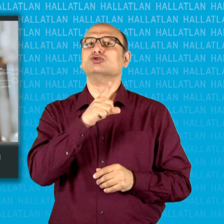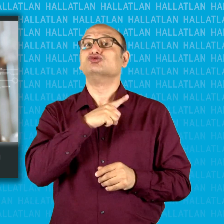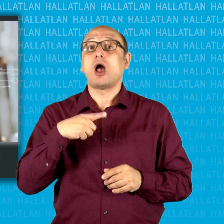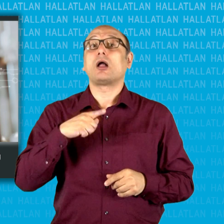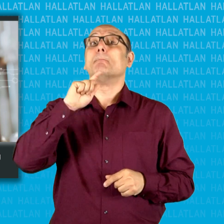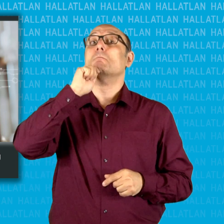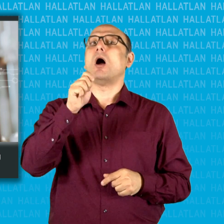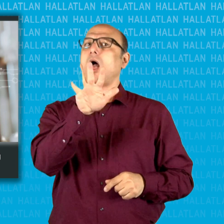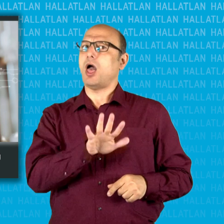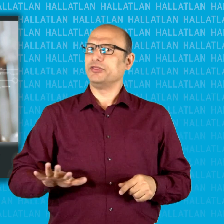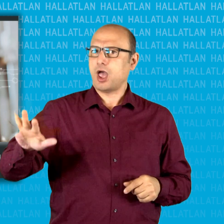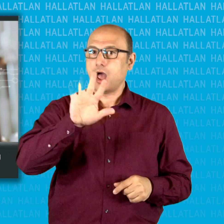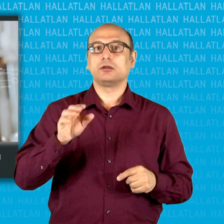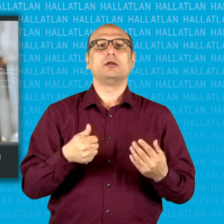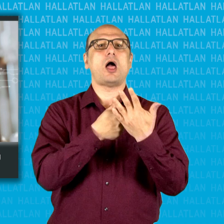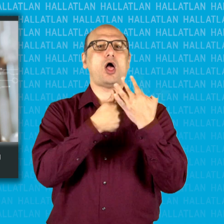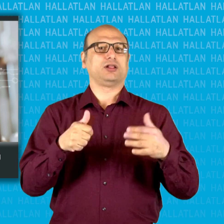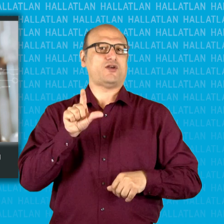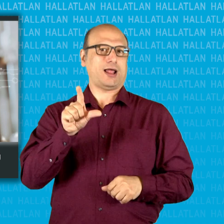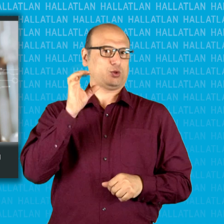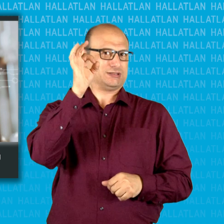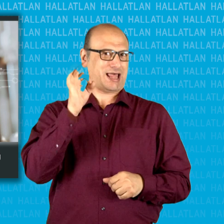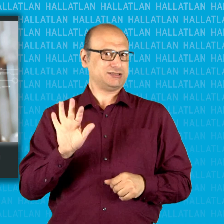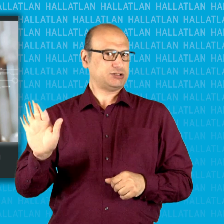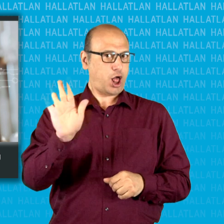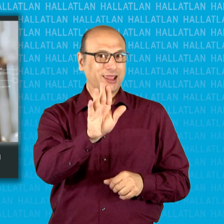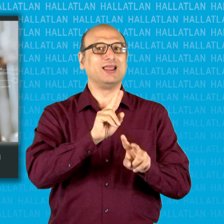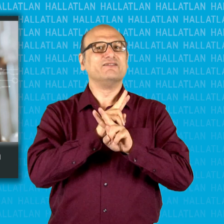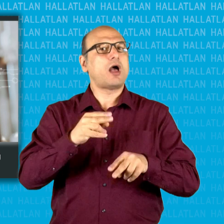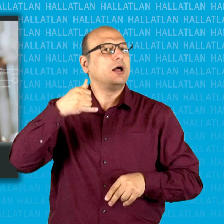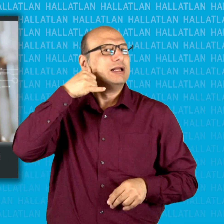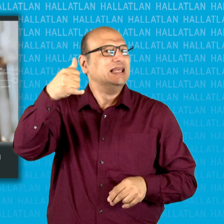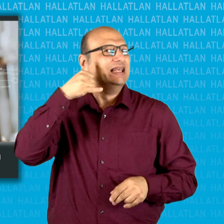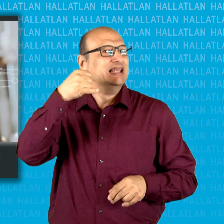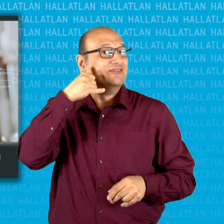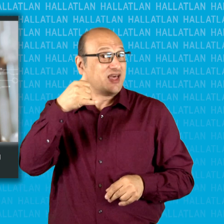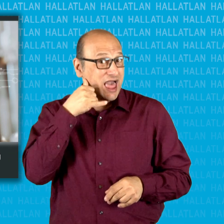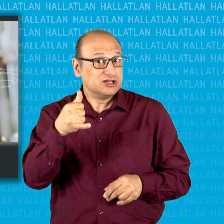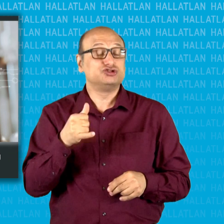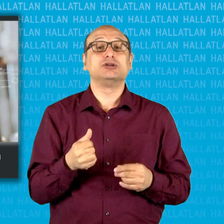hogy csupán a magyarok 62%-a indít hívásokat a készülékével,